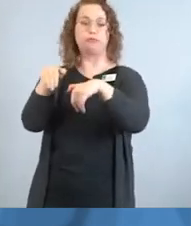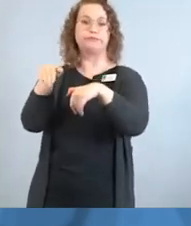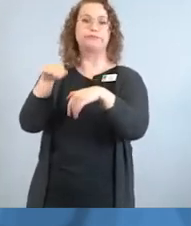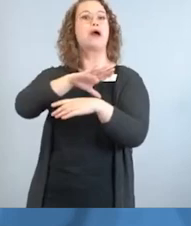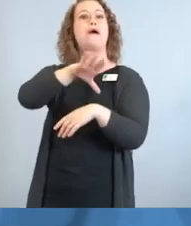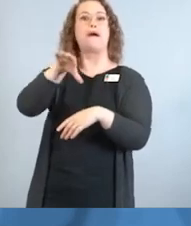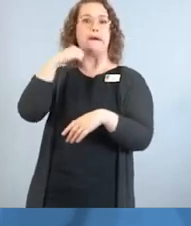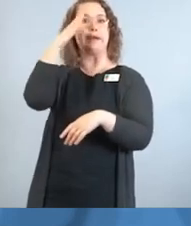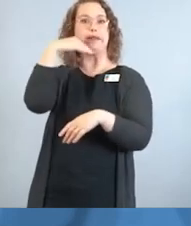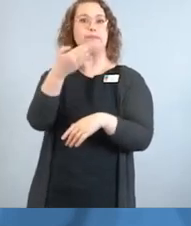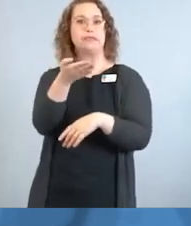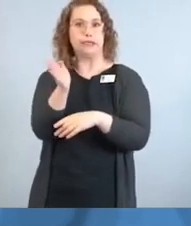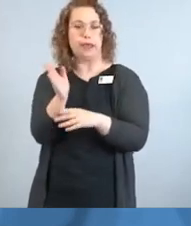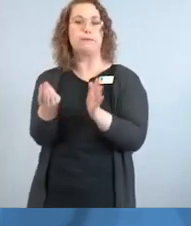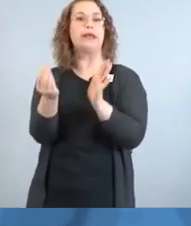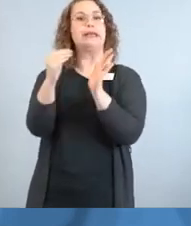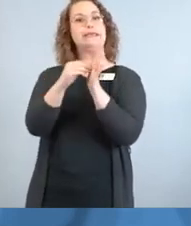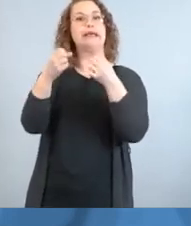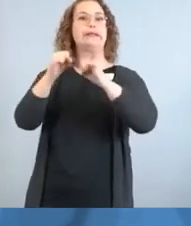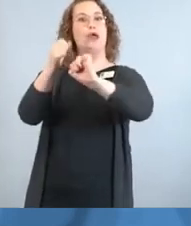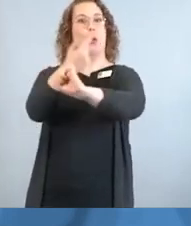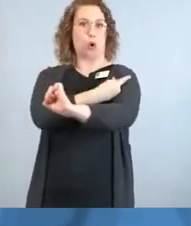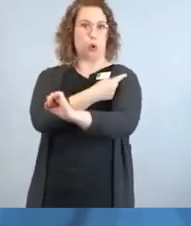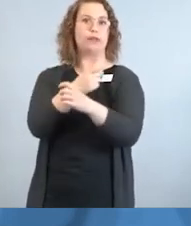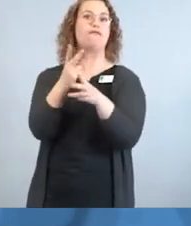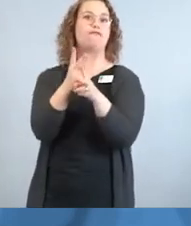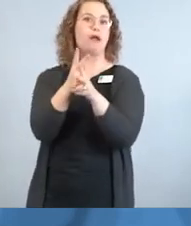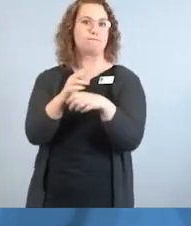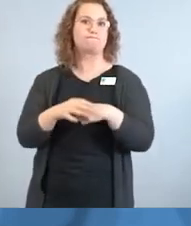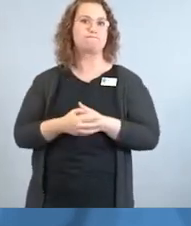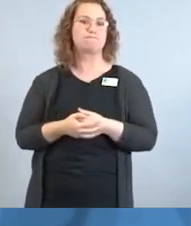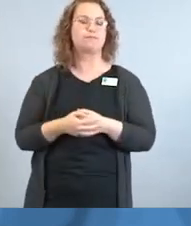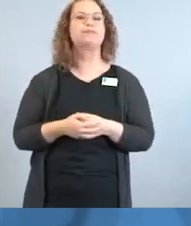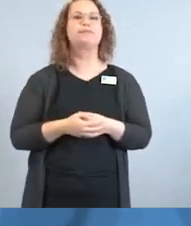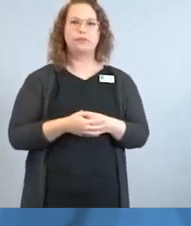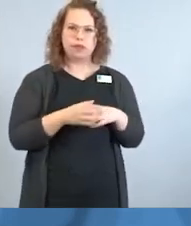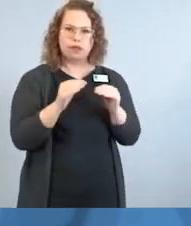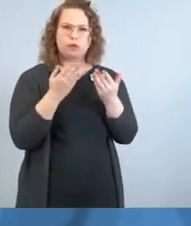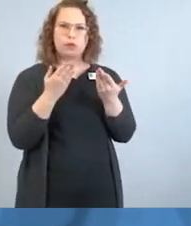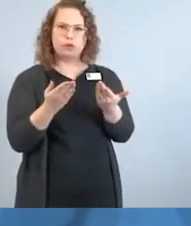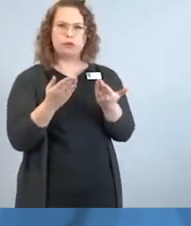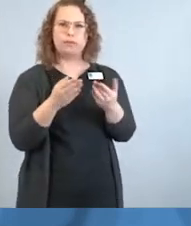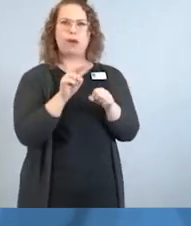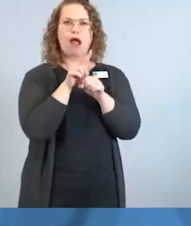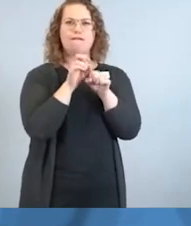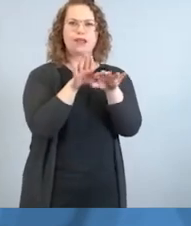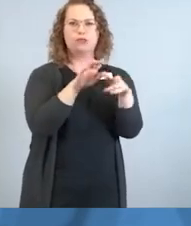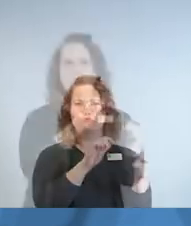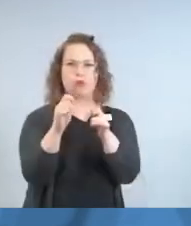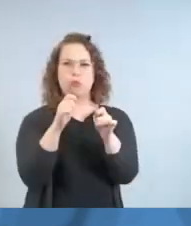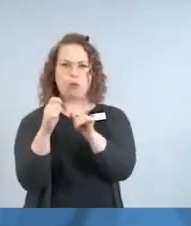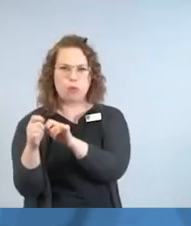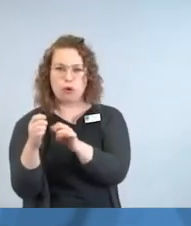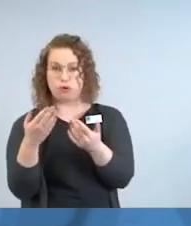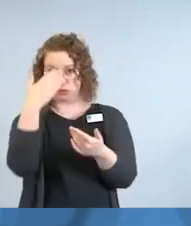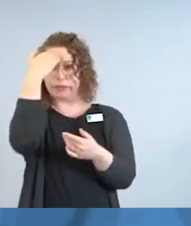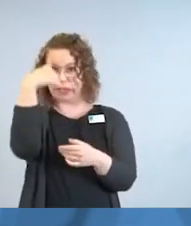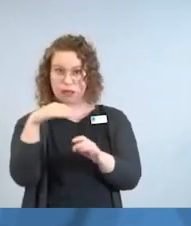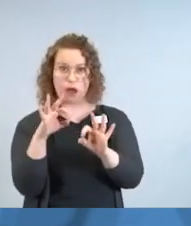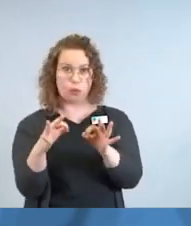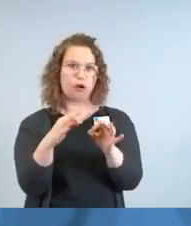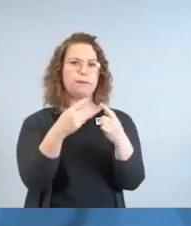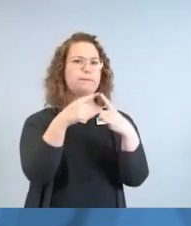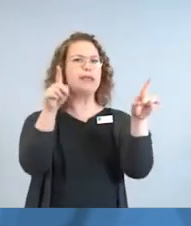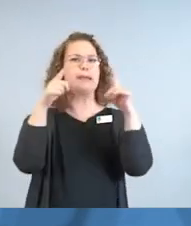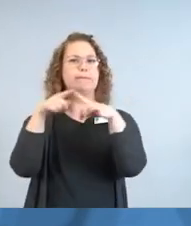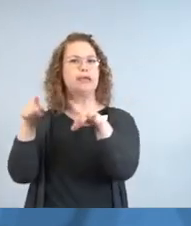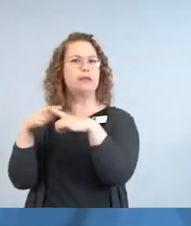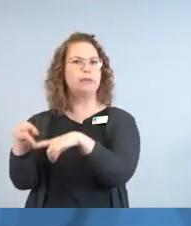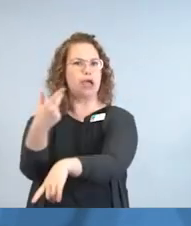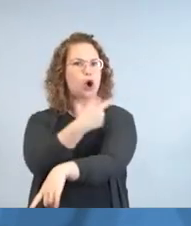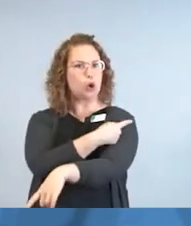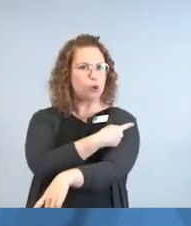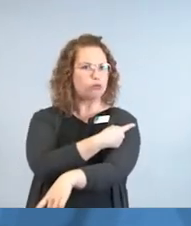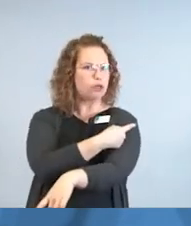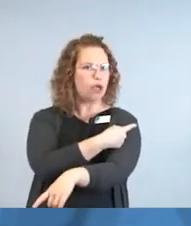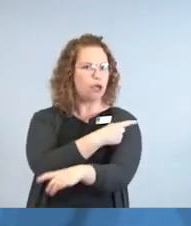Tästä päästään jo liikkeellä oleviin variantteihin. Kuinka hyvin eri valmistajien rokotteet tehoavat koronaviruksen variantteja vastaan?